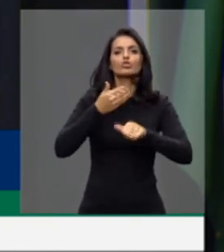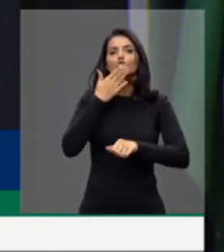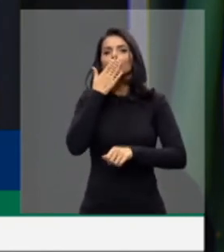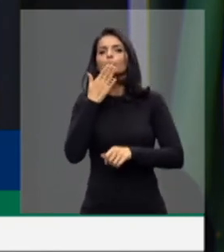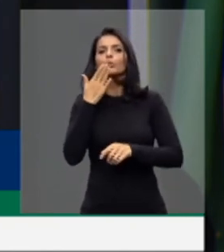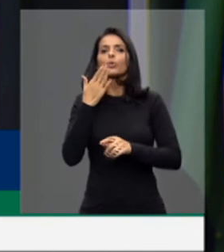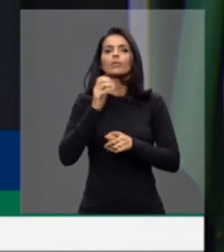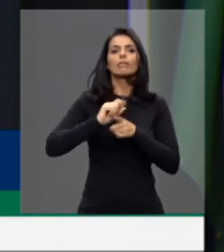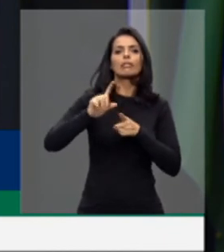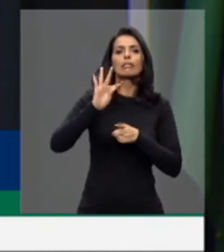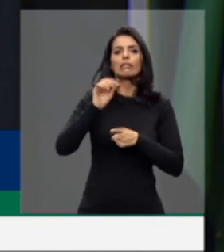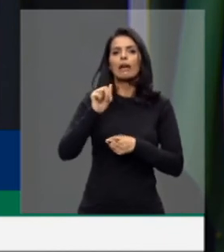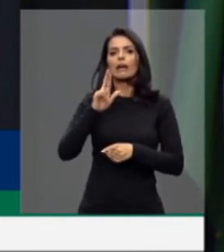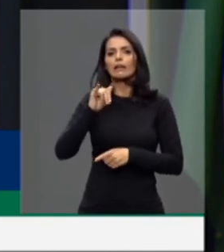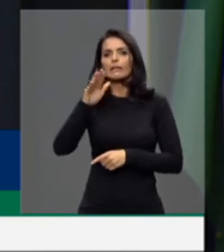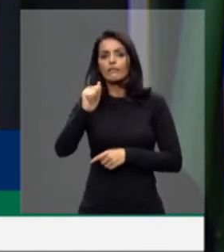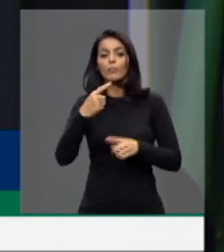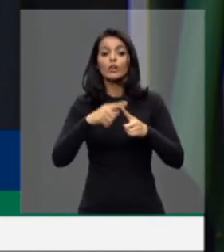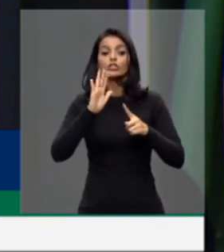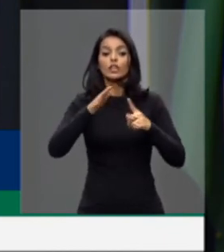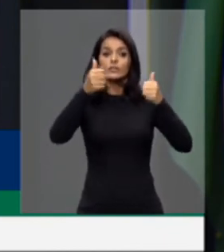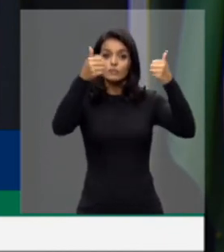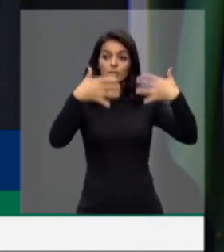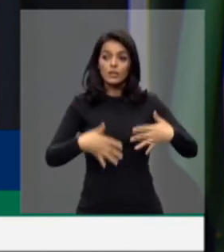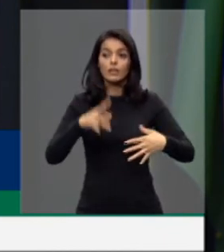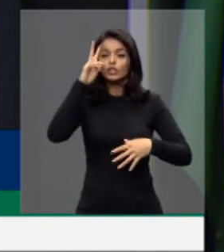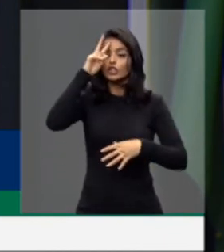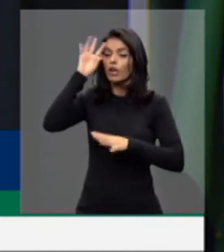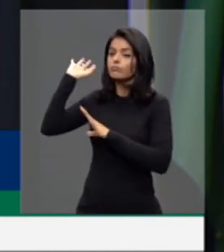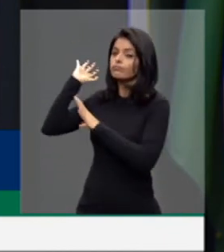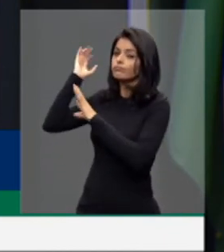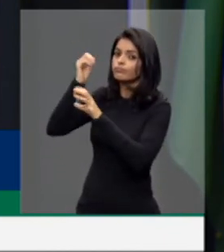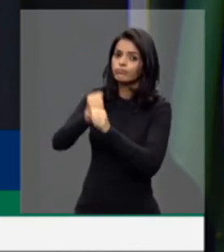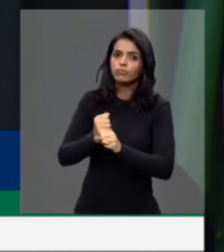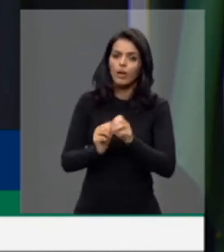CONVERSÃO PROPOSTO A ESTE PARECER, ENTENDEMOS NECESSÁRIOS APROFUNDAR